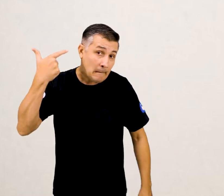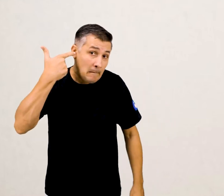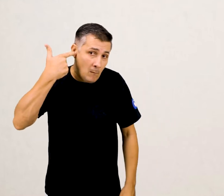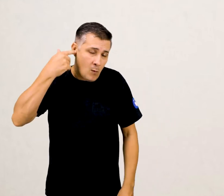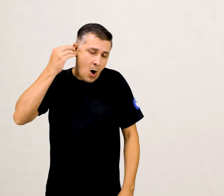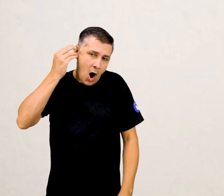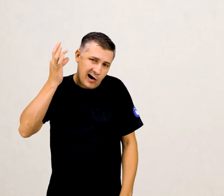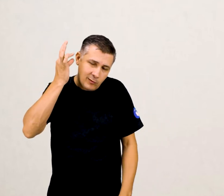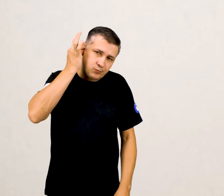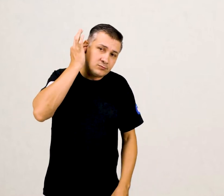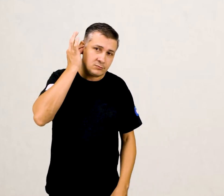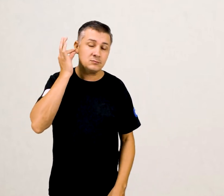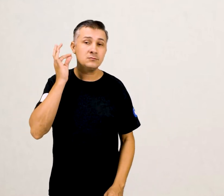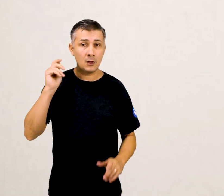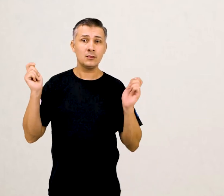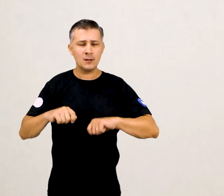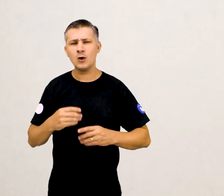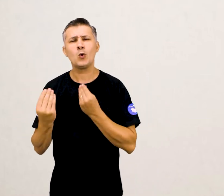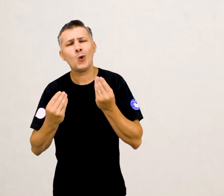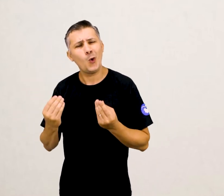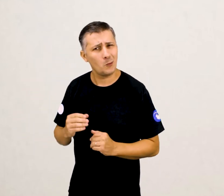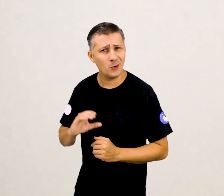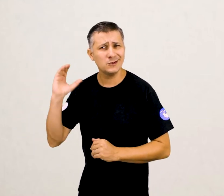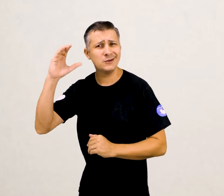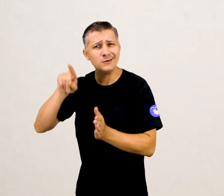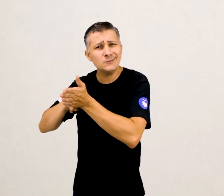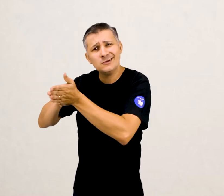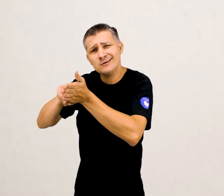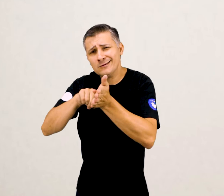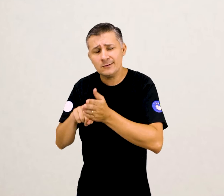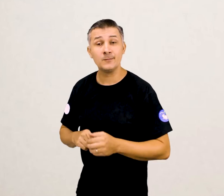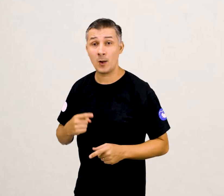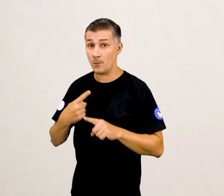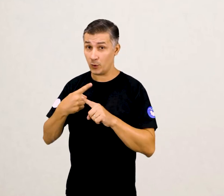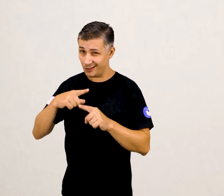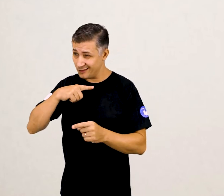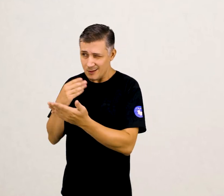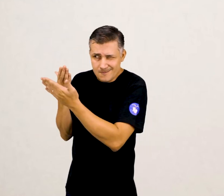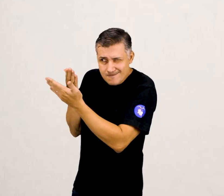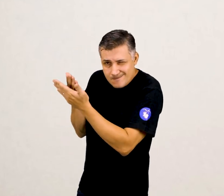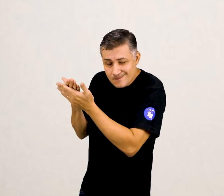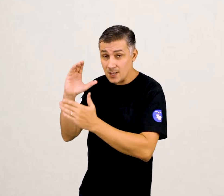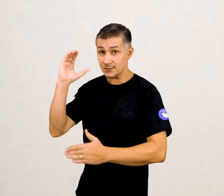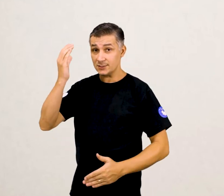O que permitiu esse conhecimento científico foi que, em estudos preliminares, os cientistas